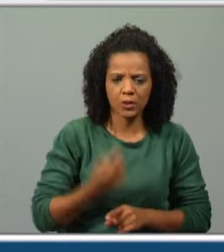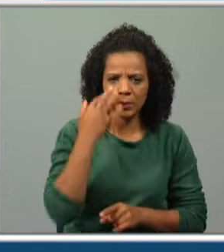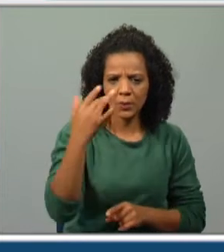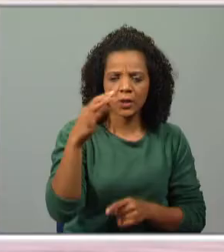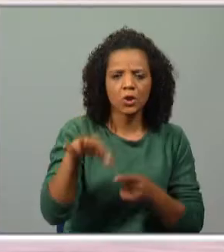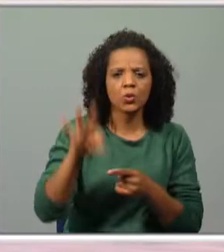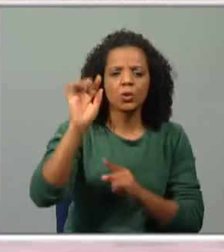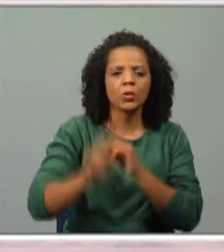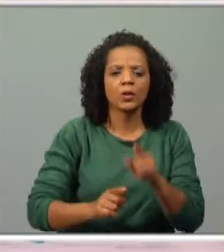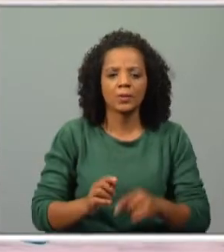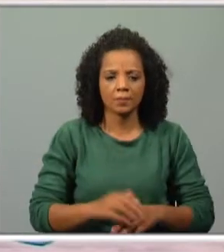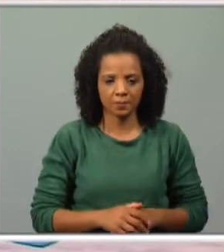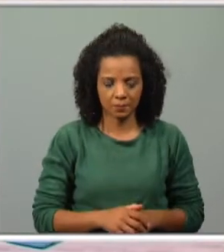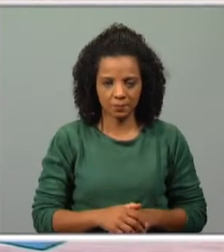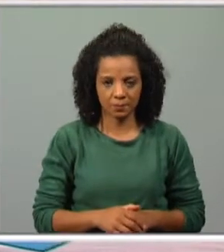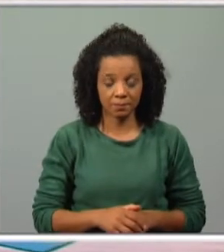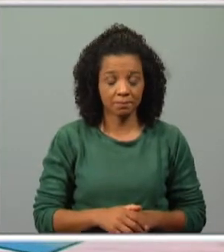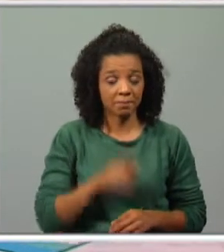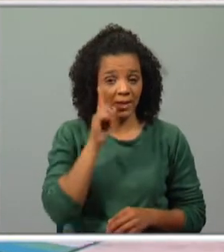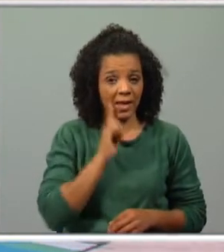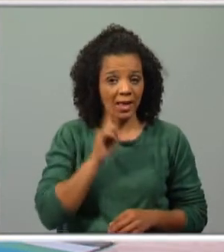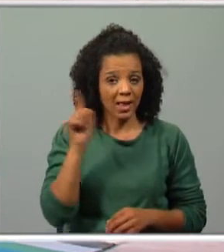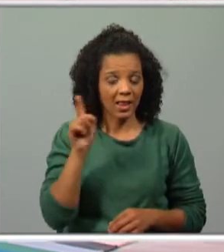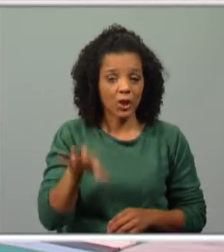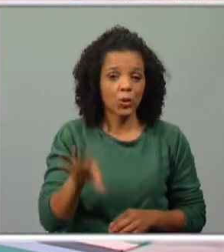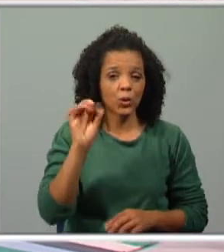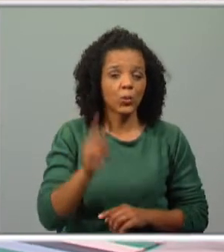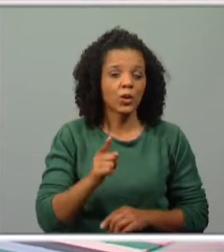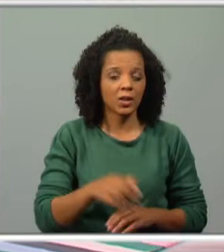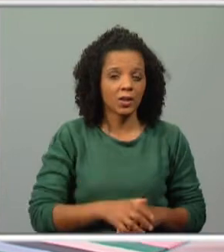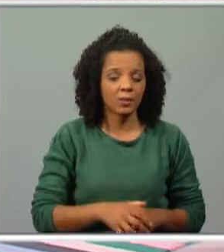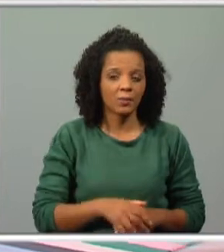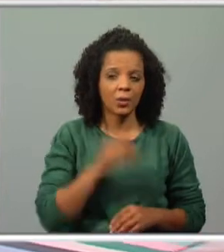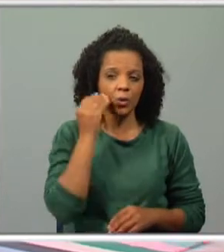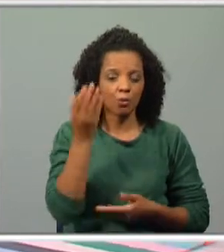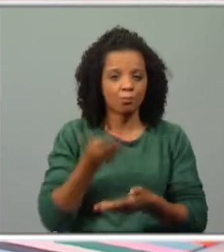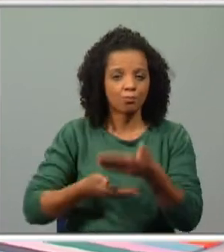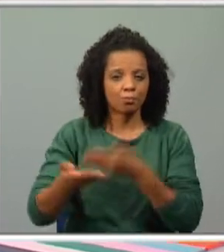colher quer que ela ia escolher o que é que podia recompensar aquele ato Então 勺子希望她會選擇它是什麼那可以獎勵那個行為所以